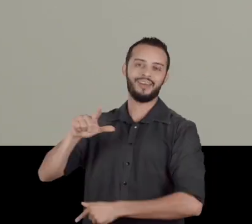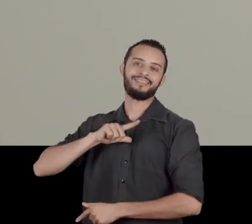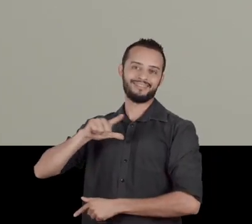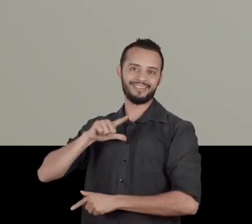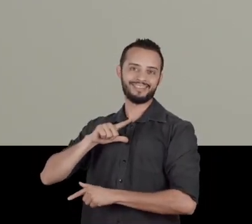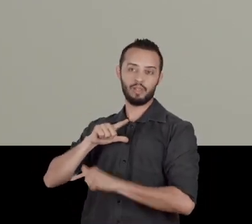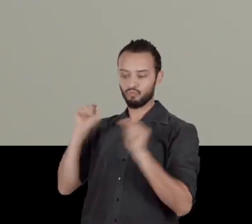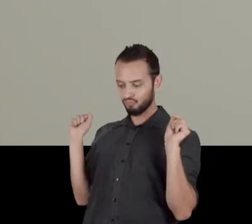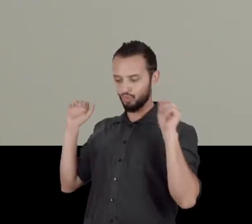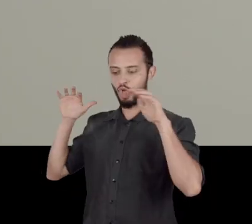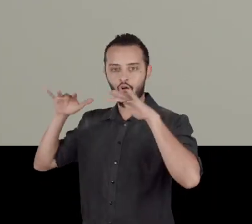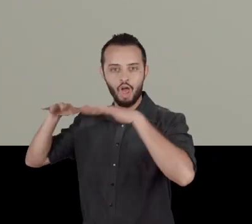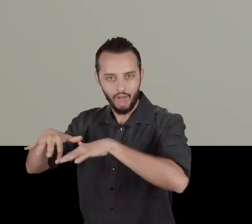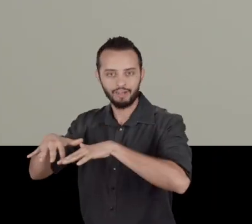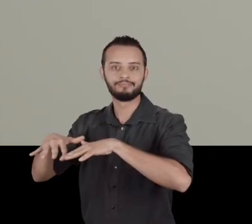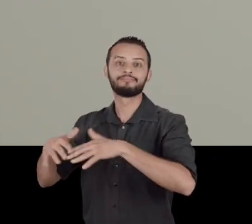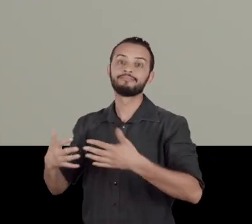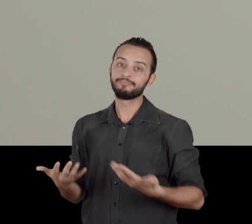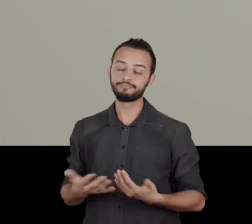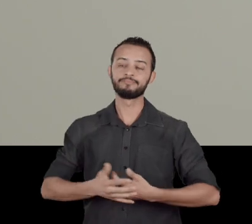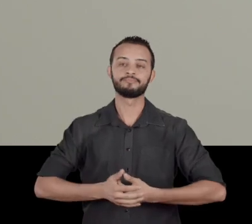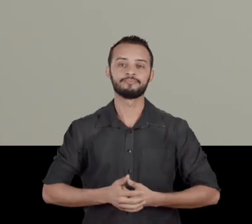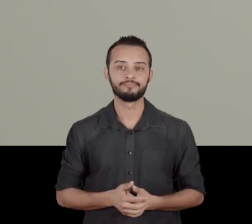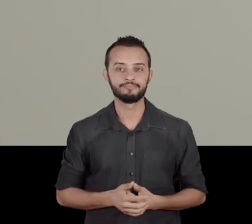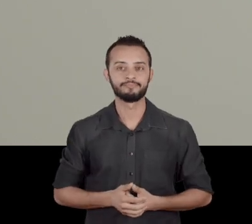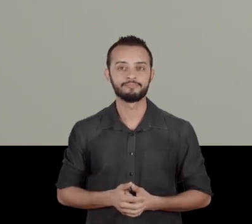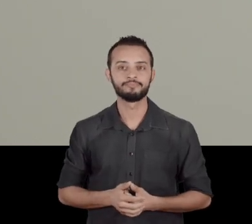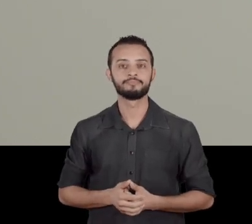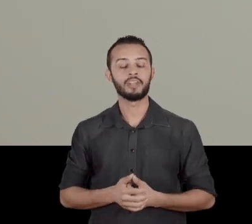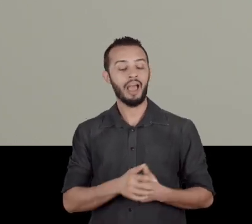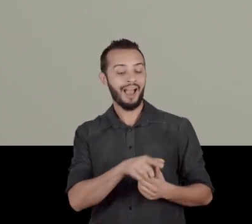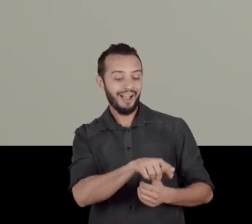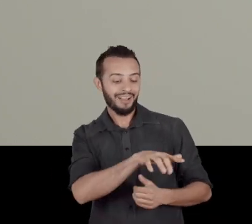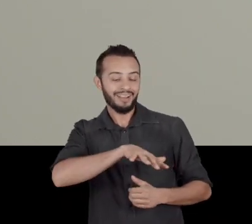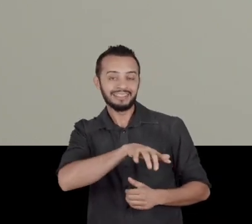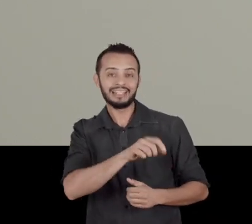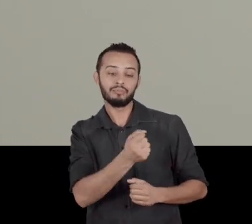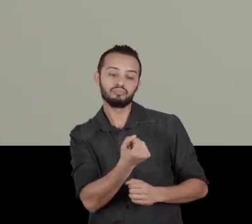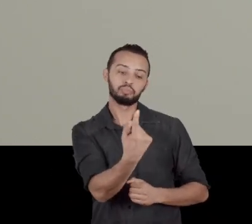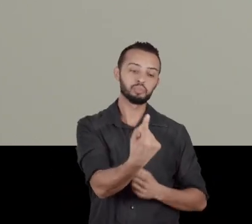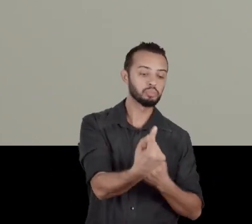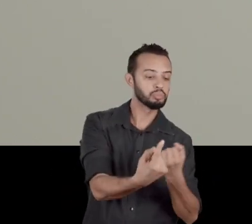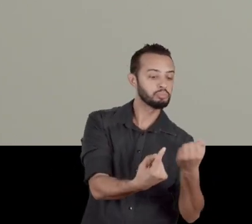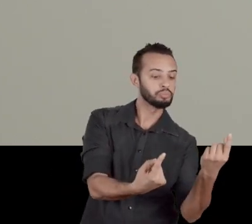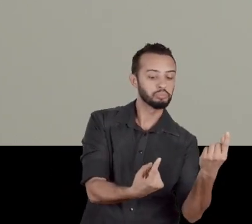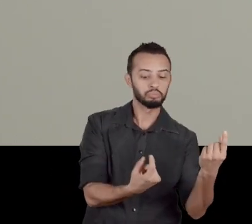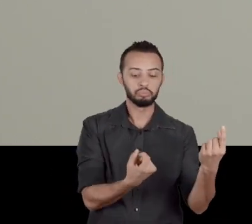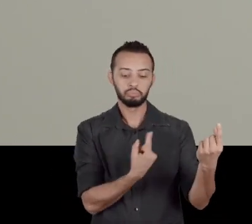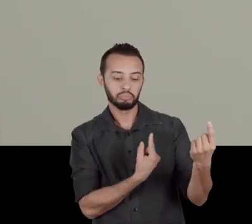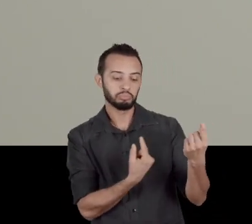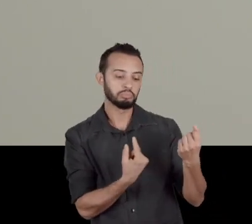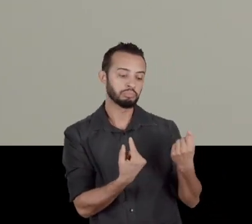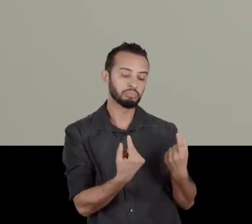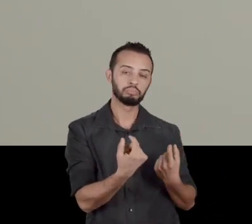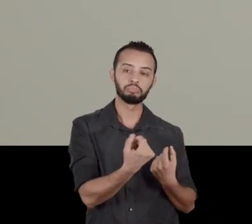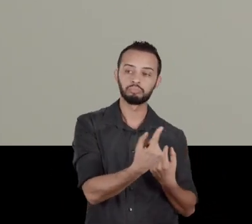e que todo mundo daquela cidade participa dela, mas você tem as manifestações mais pulverizadas